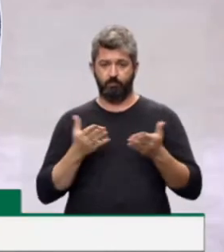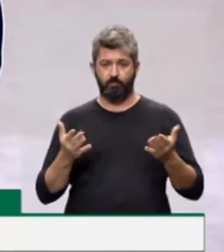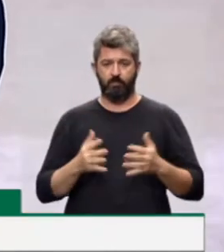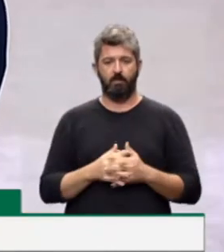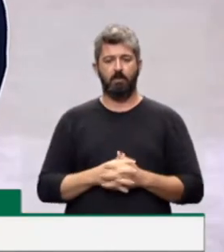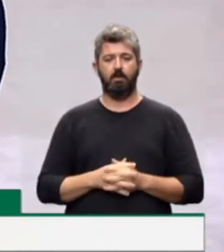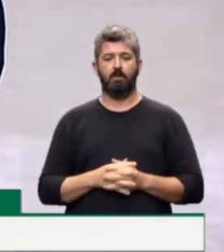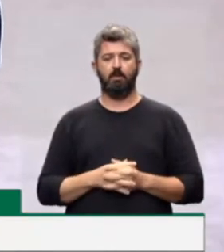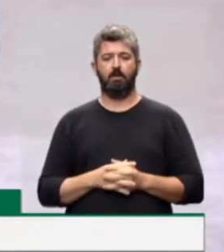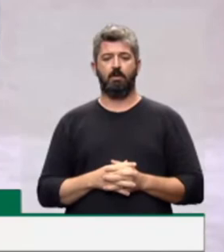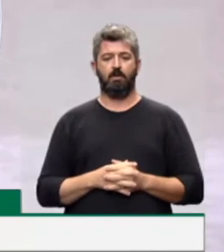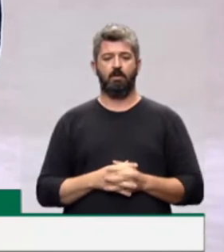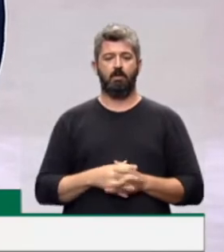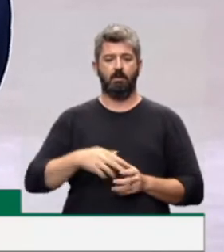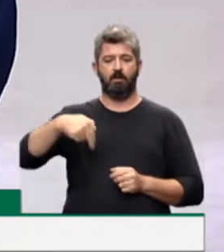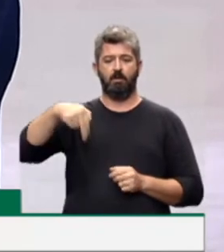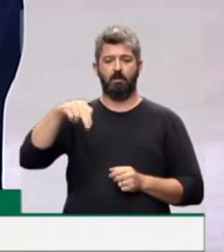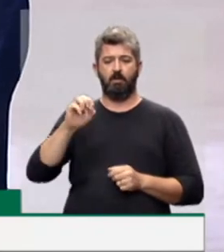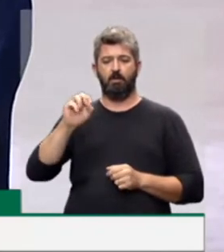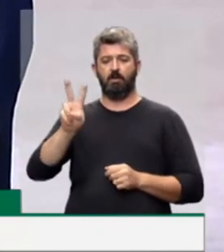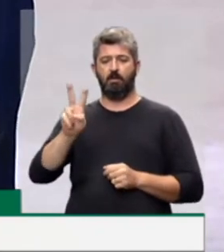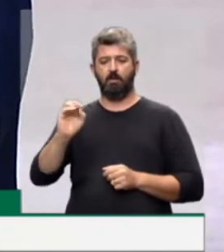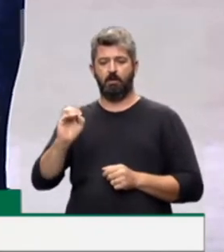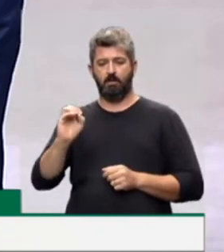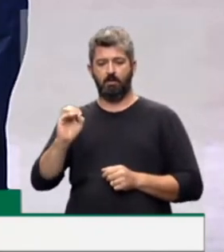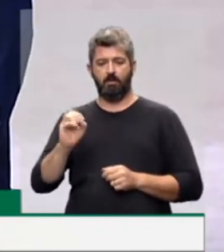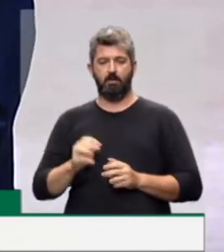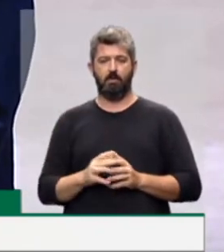PORQUE TEMOS DUAS MEDIDAS PROVISÓRIAS, E PRECISAMOS DA CELERIDADE A VOTAÇÃO. COMO